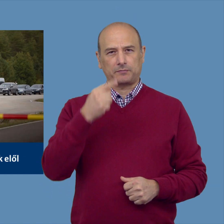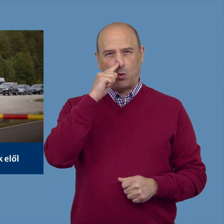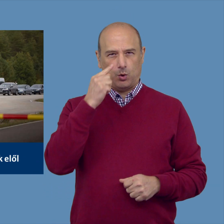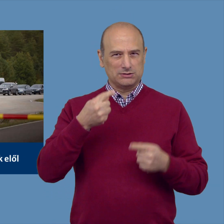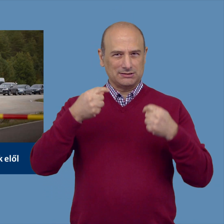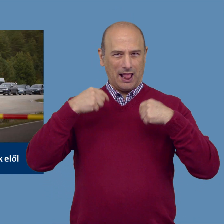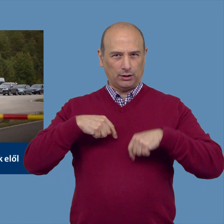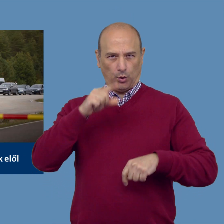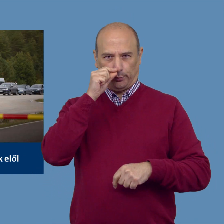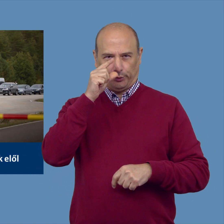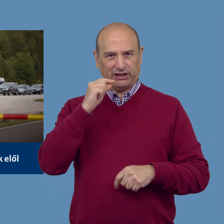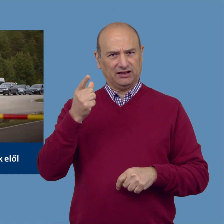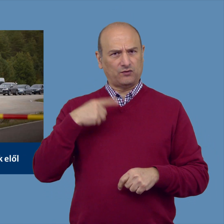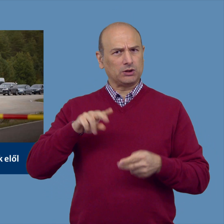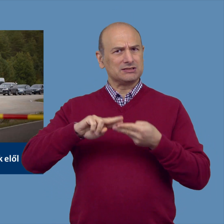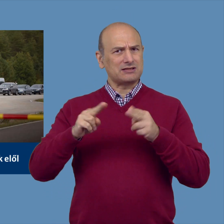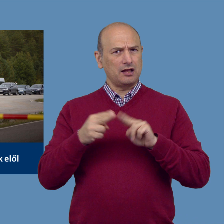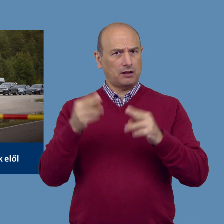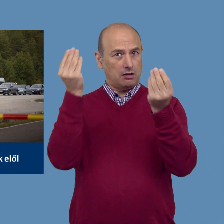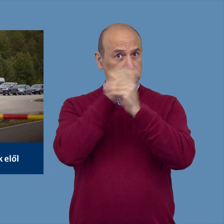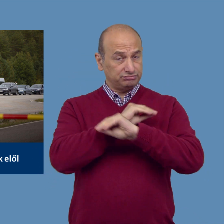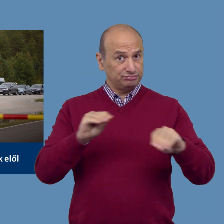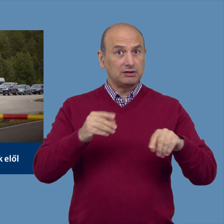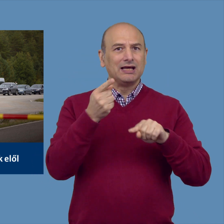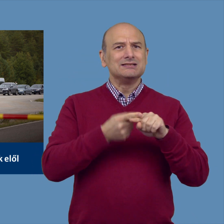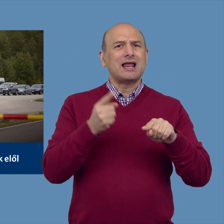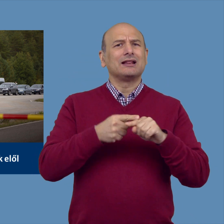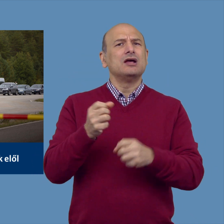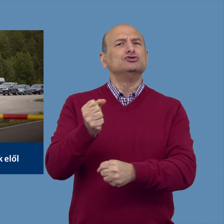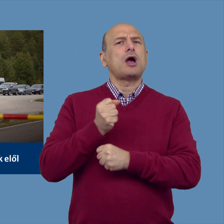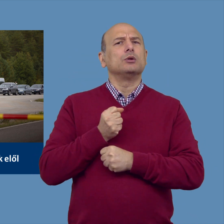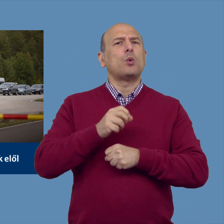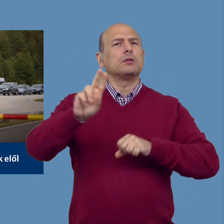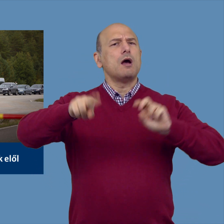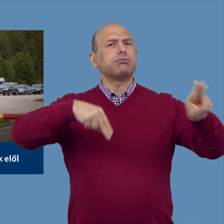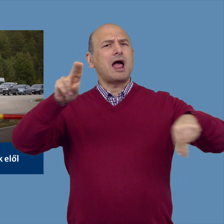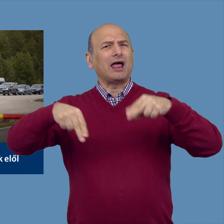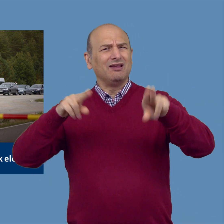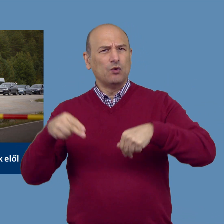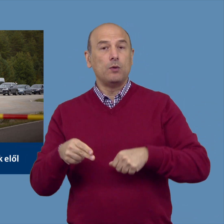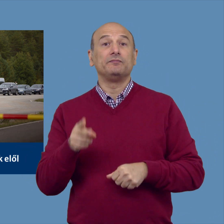Miután Putyin orosz elnök szerdán elrendelte a részleges mozgósítást